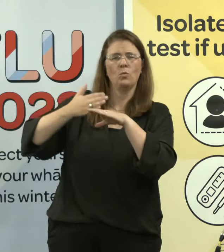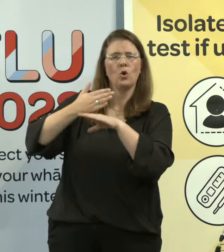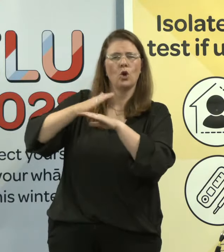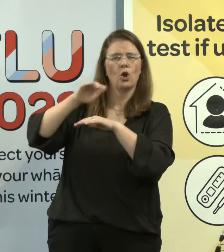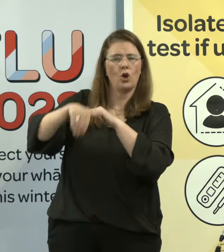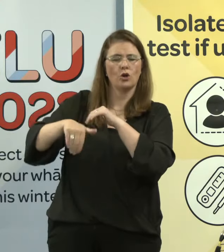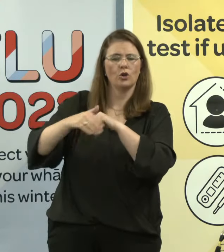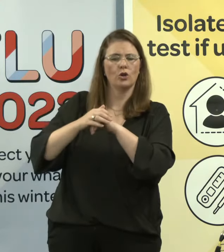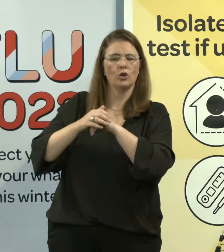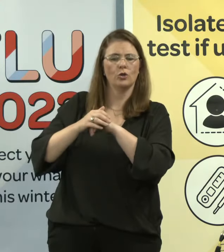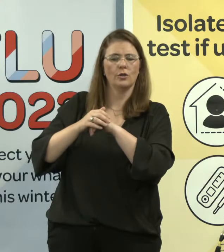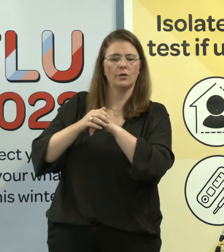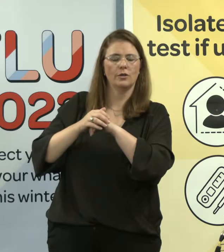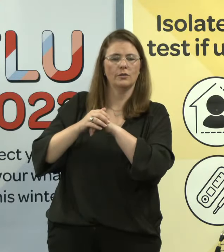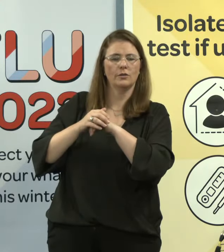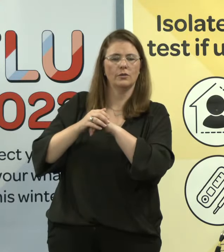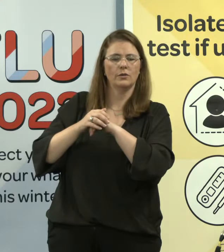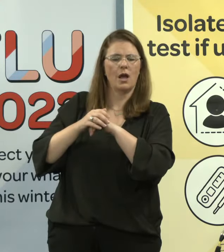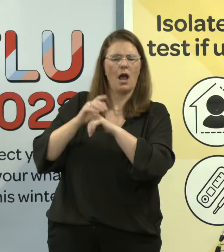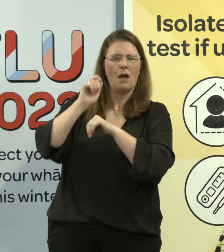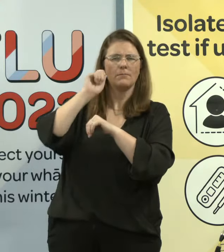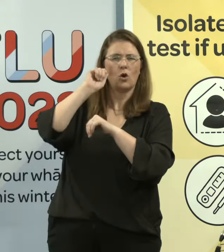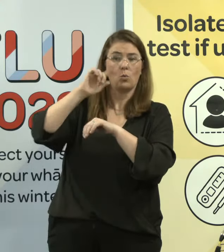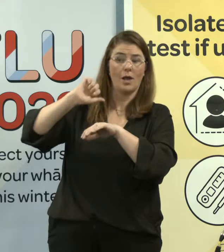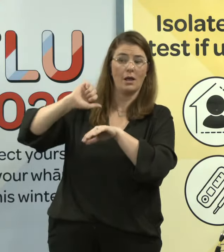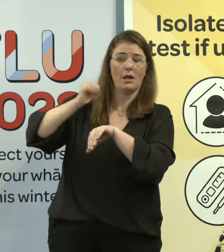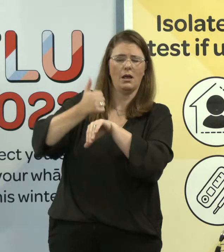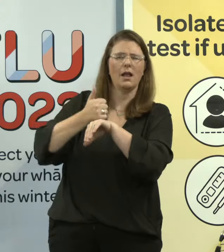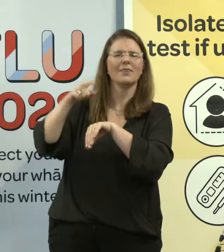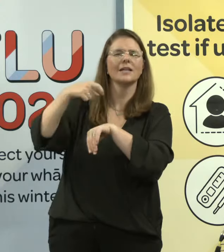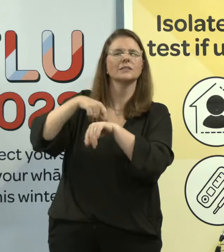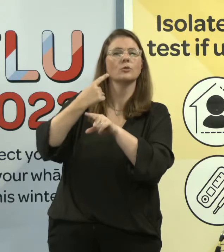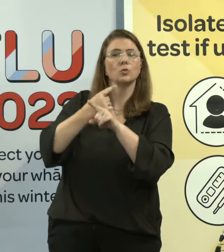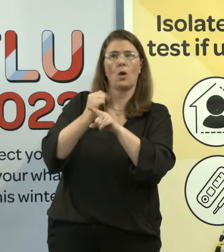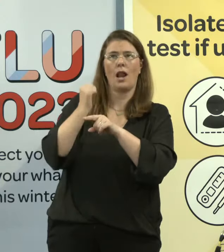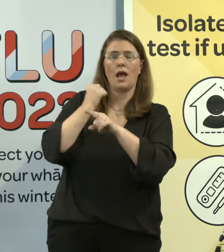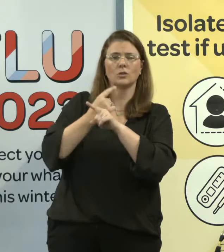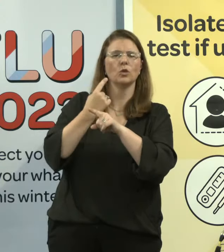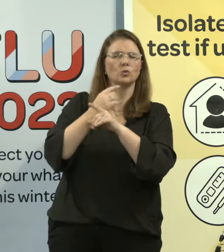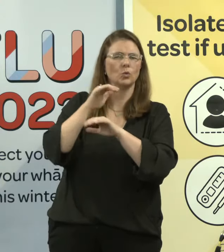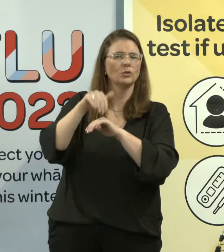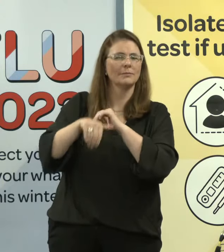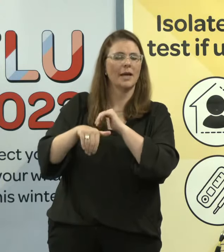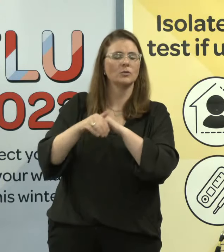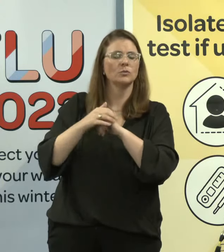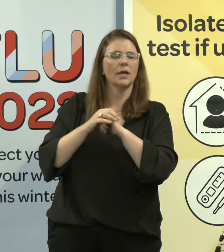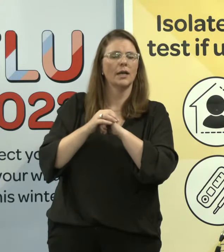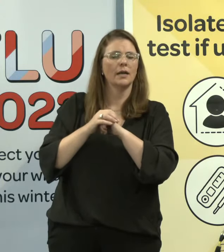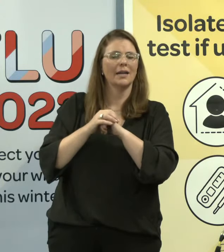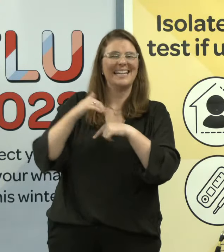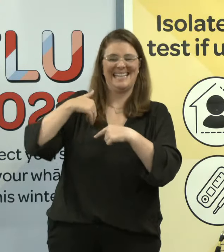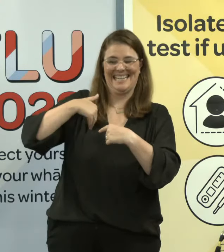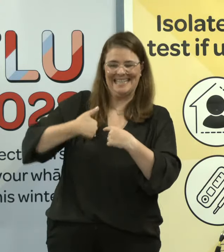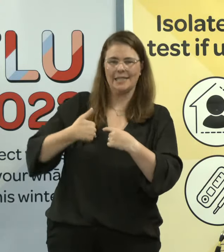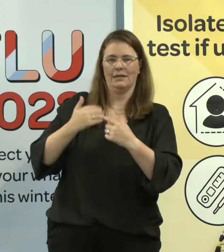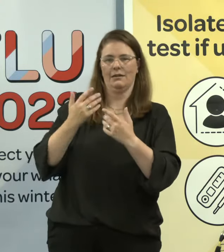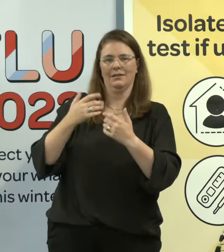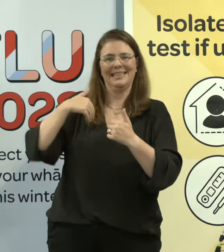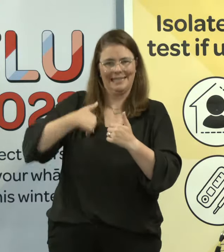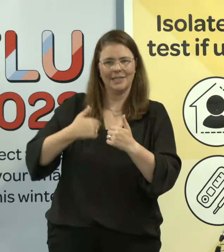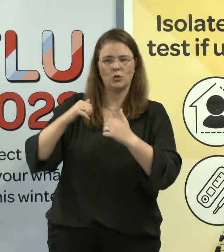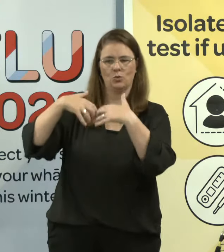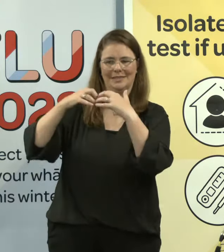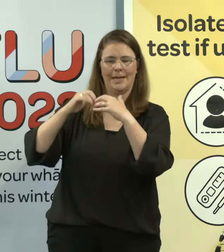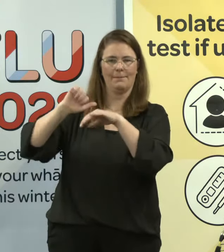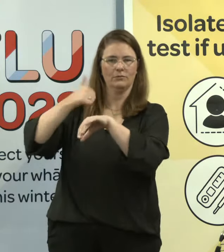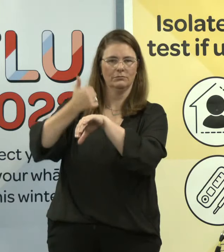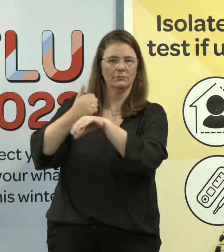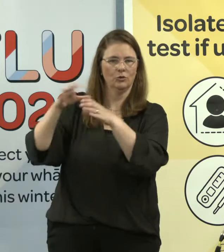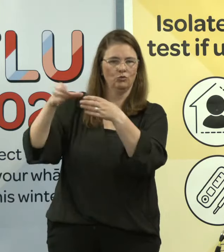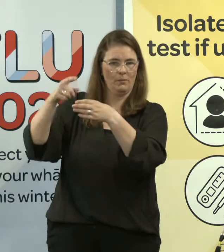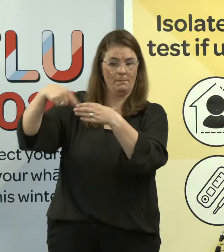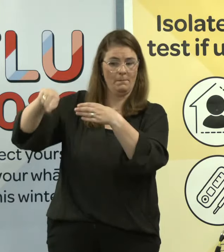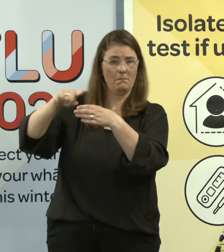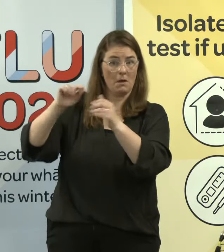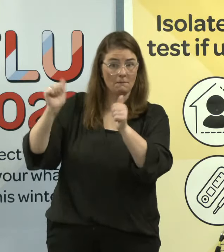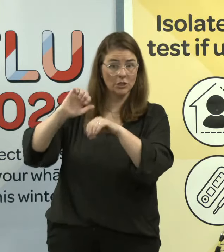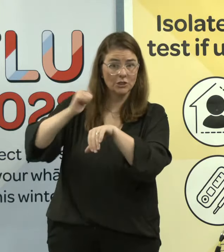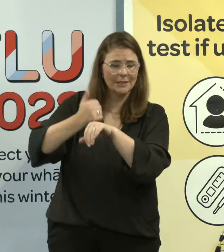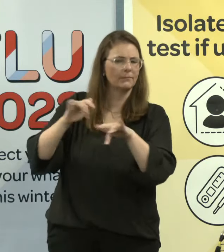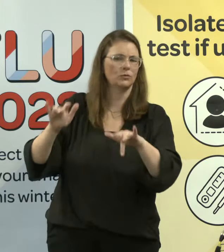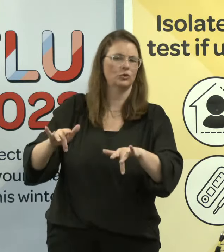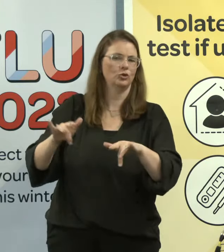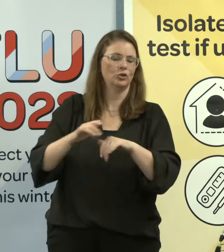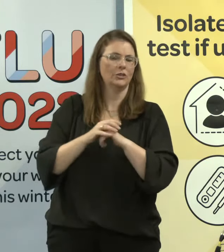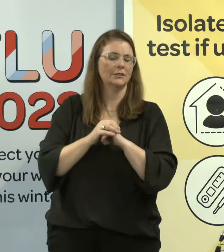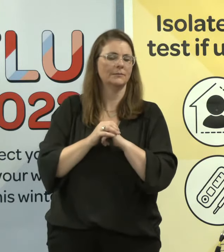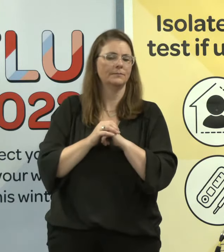au i whiwhi i tera tohutohu. Ko